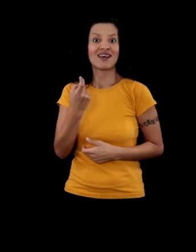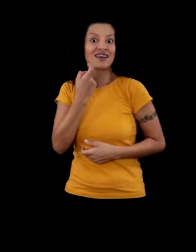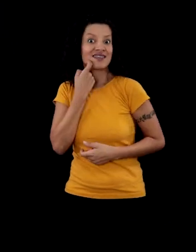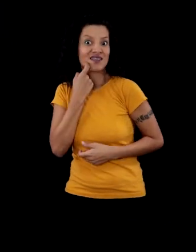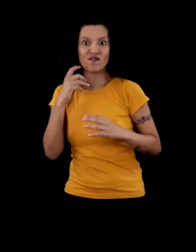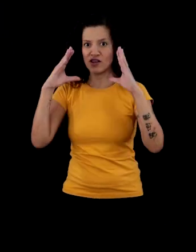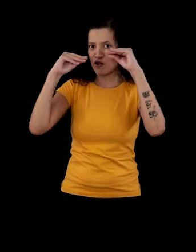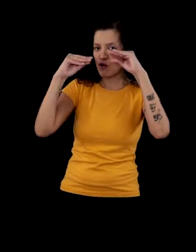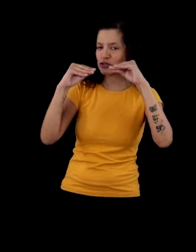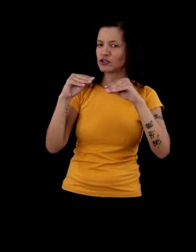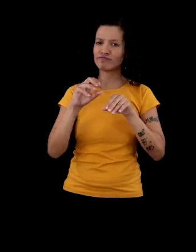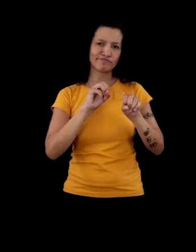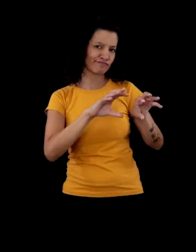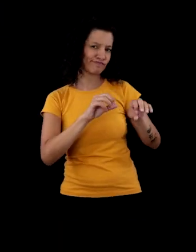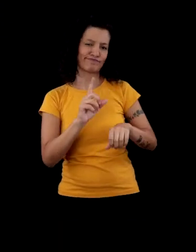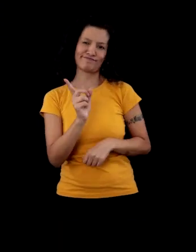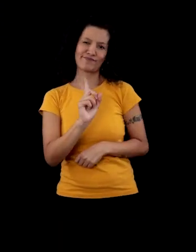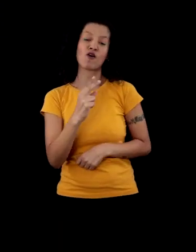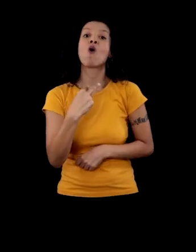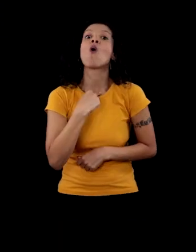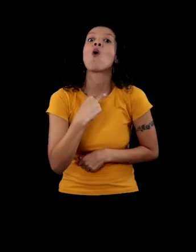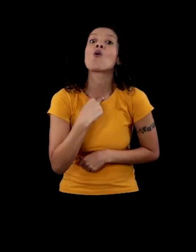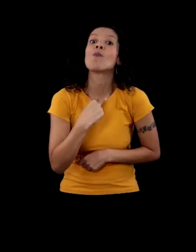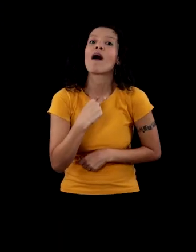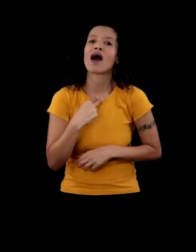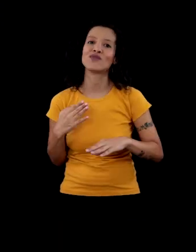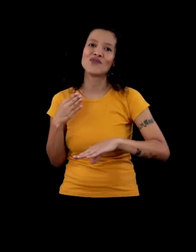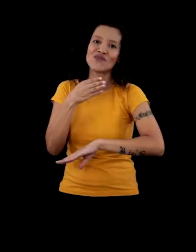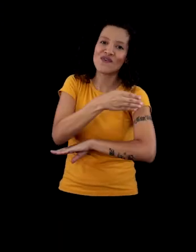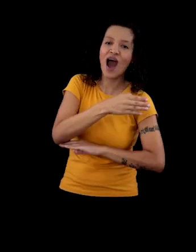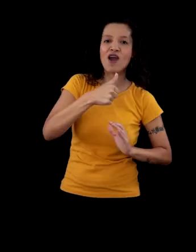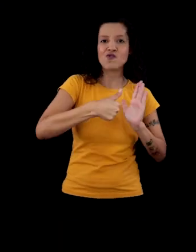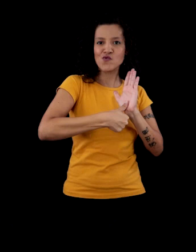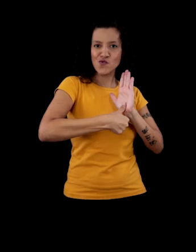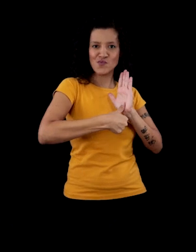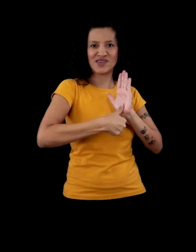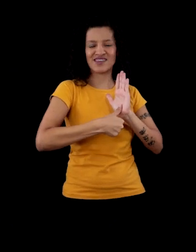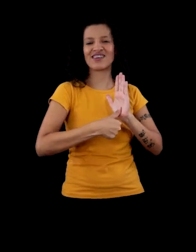porque na sexta-feira à noite – ela não podia dar aula à noite – era um dia do clube da esquina,